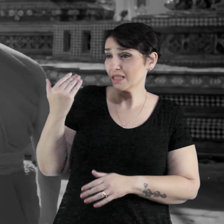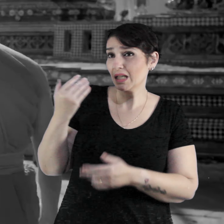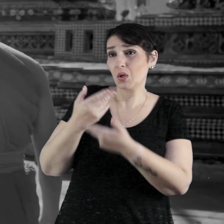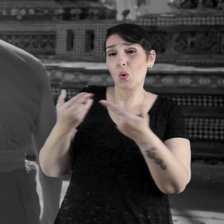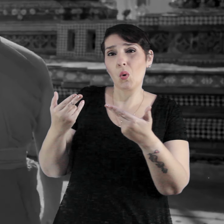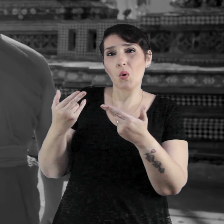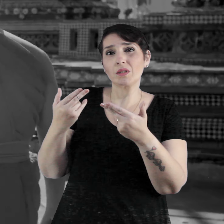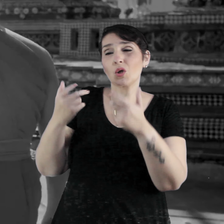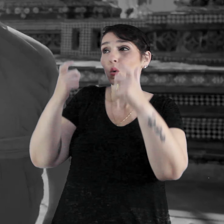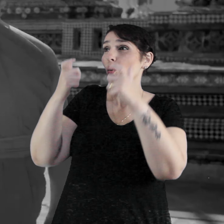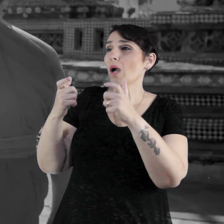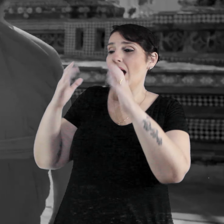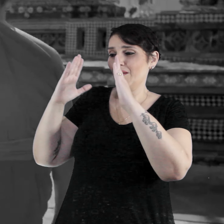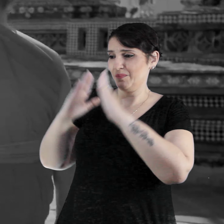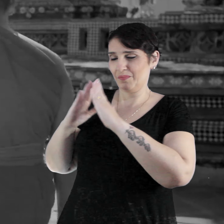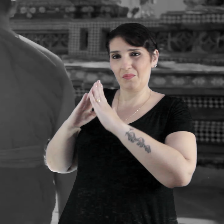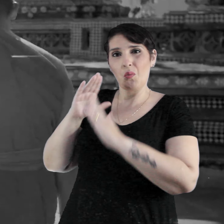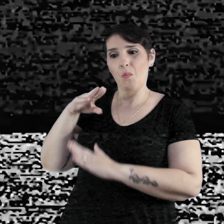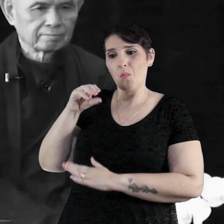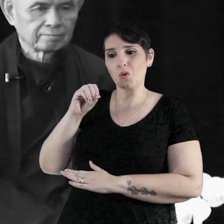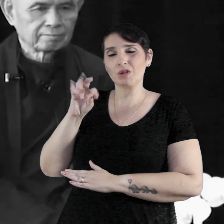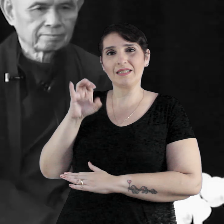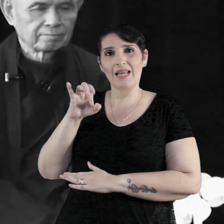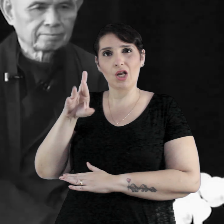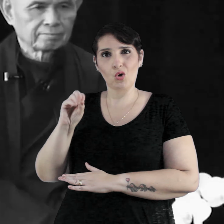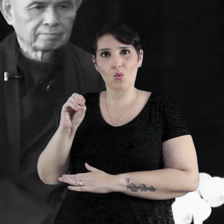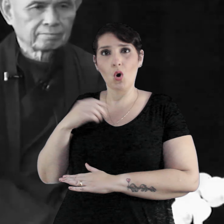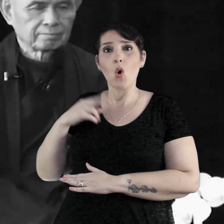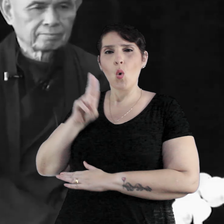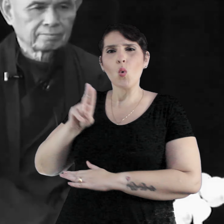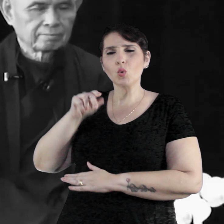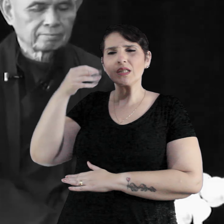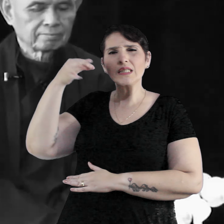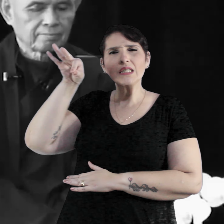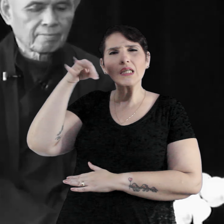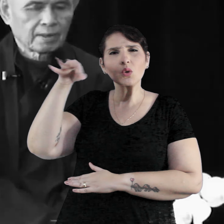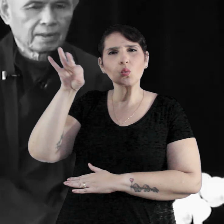usamos um sino. Quando ouvimos o sino.